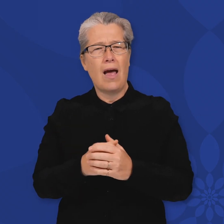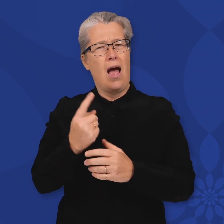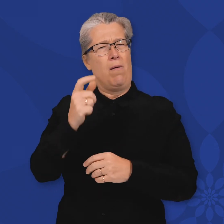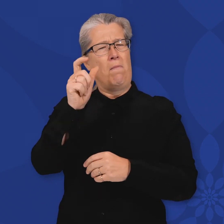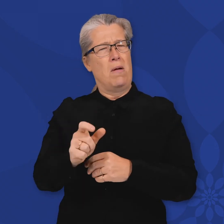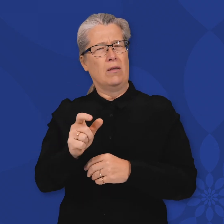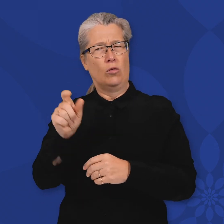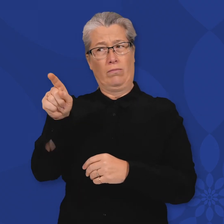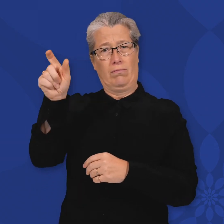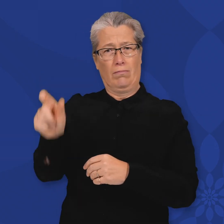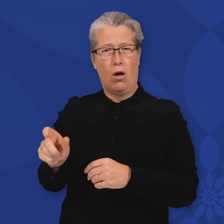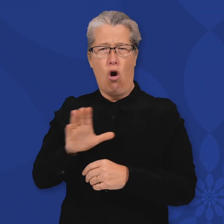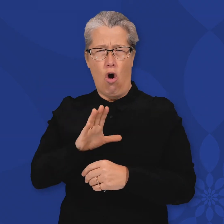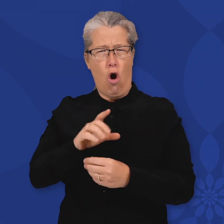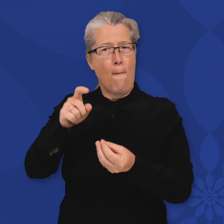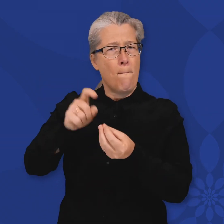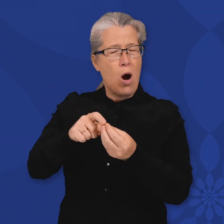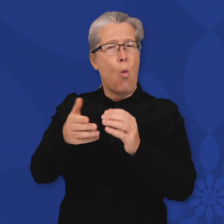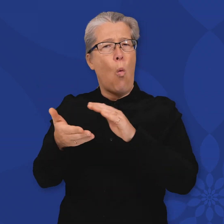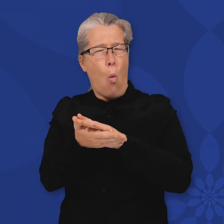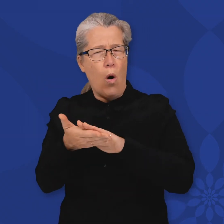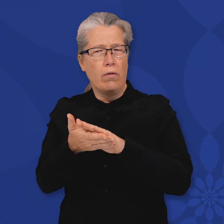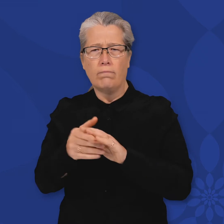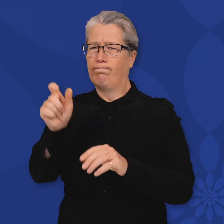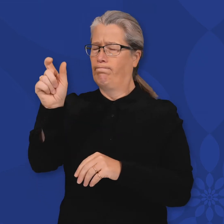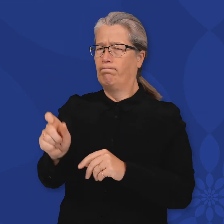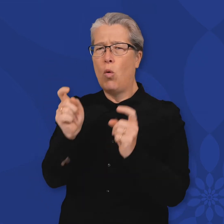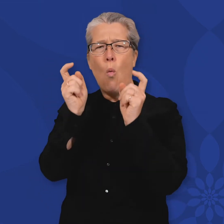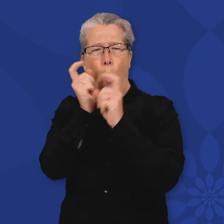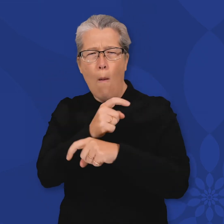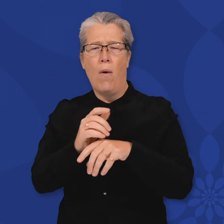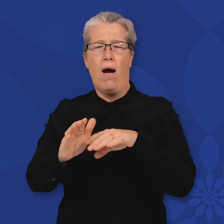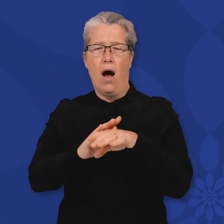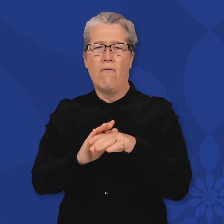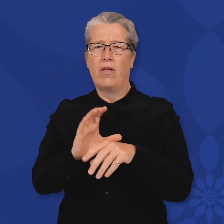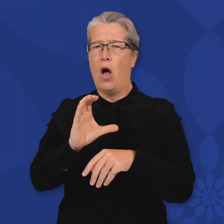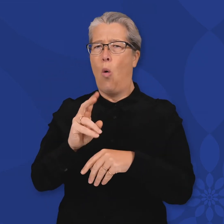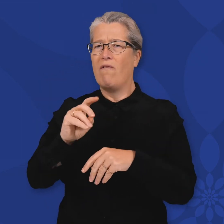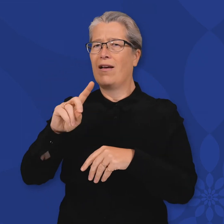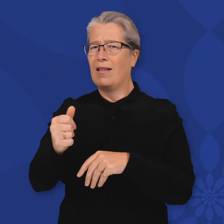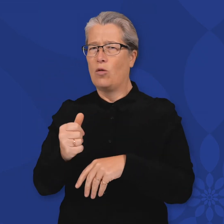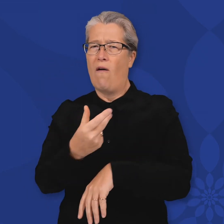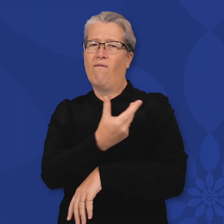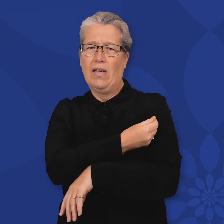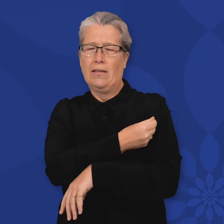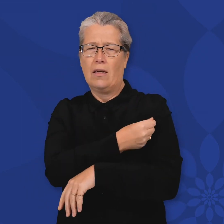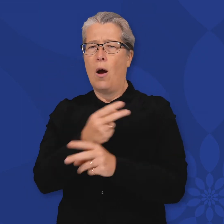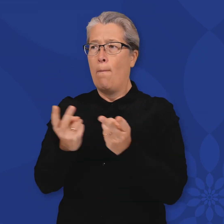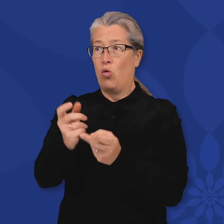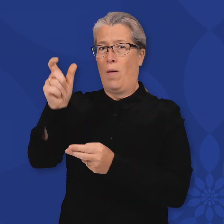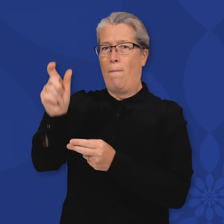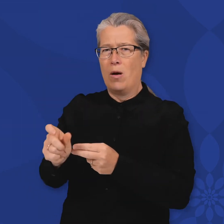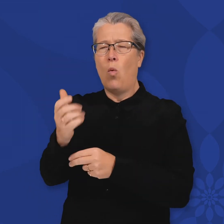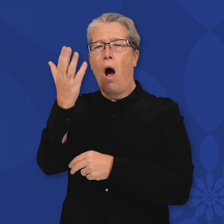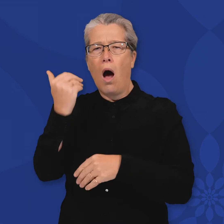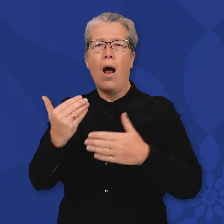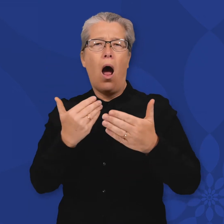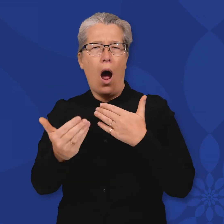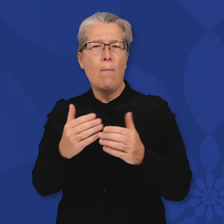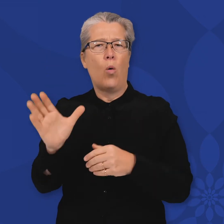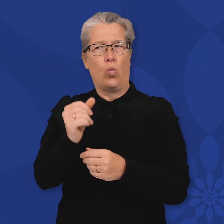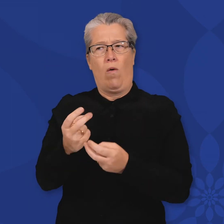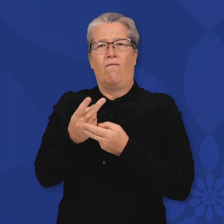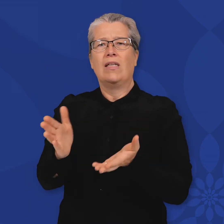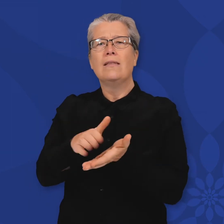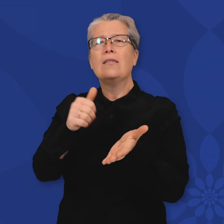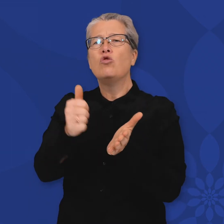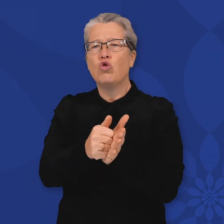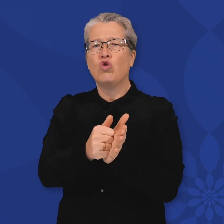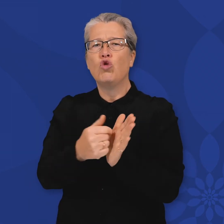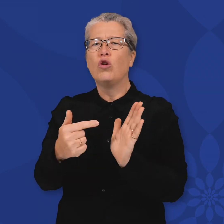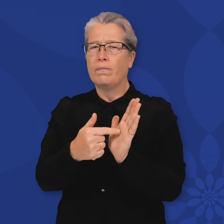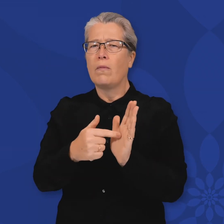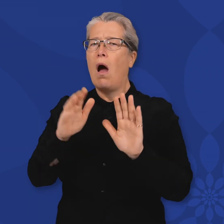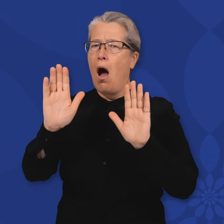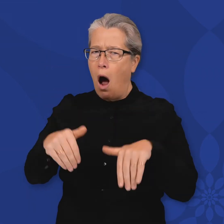En person som av medicinska skäl inte kan ta covid-19- vaccinet får arbeta genom att visa upp ett intyg -